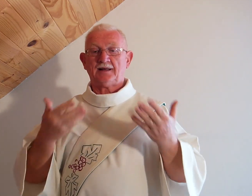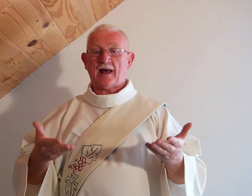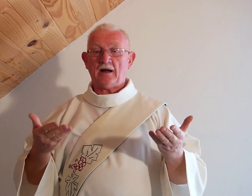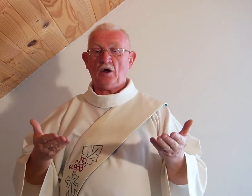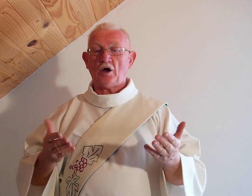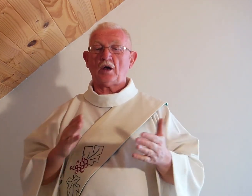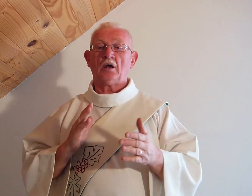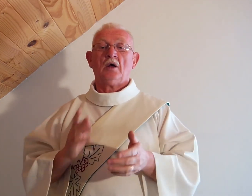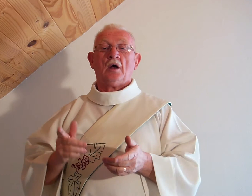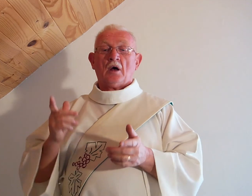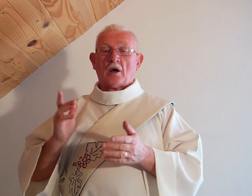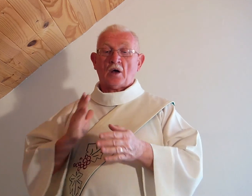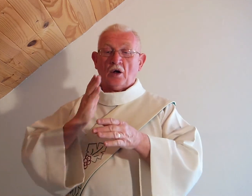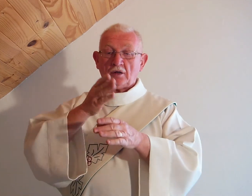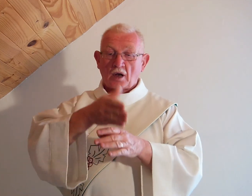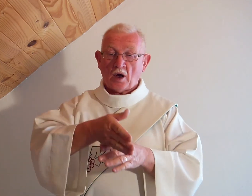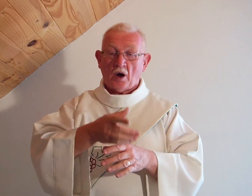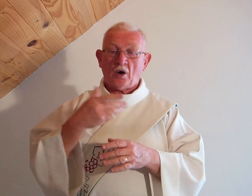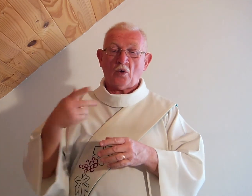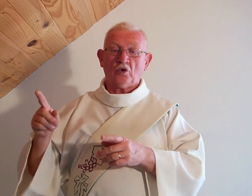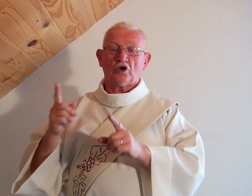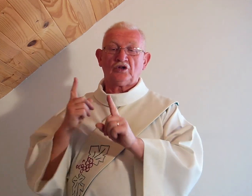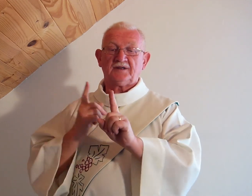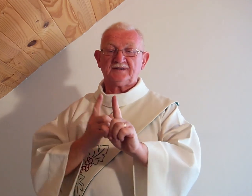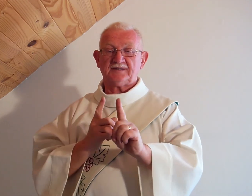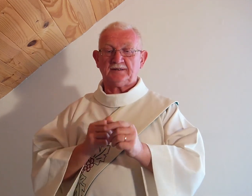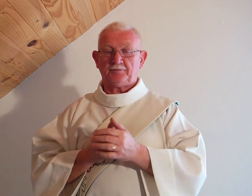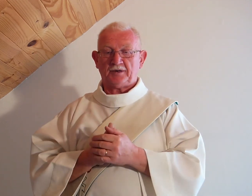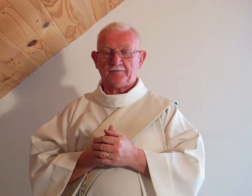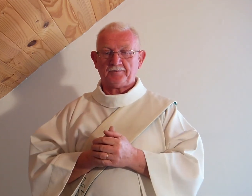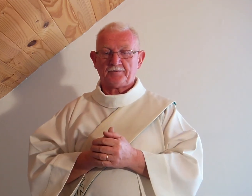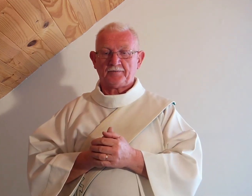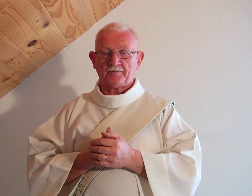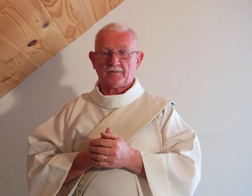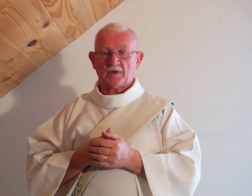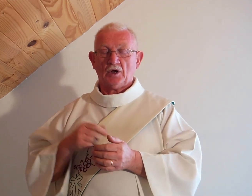C’est alors qu’entra l’autre disciple,